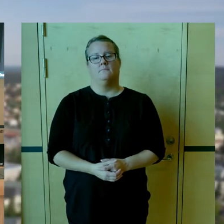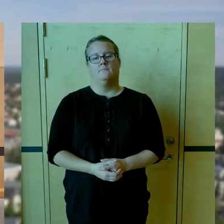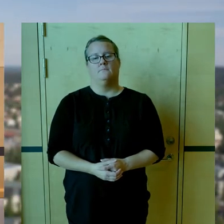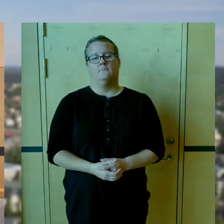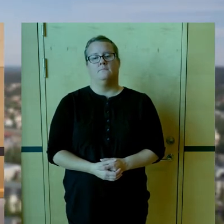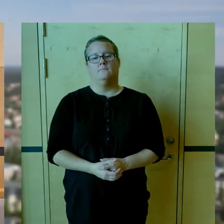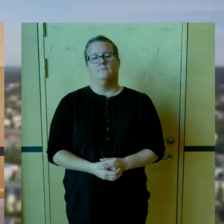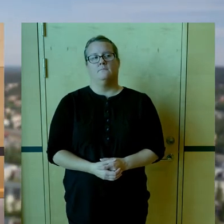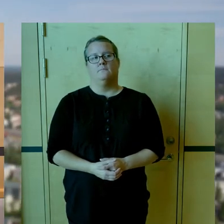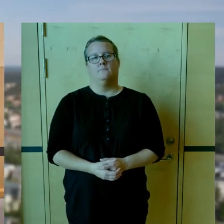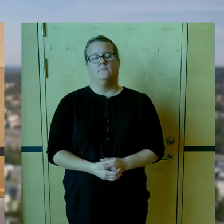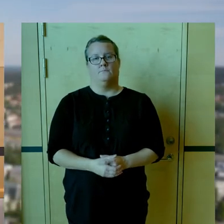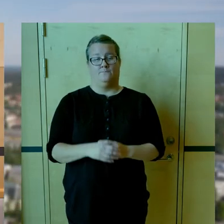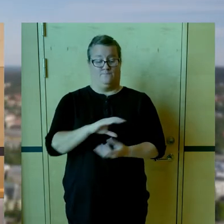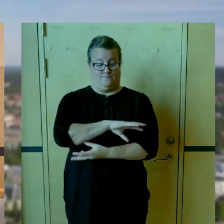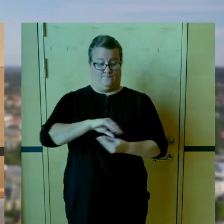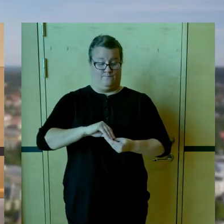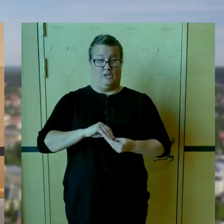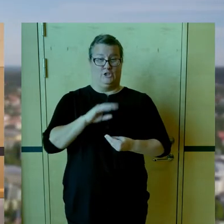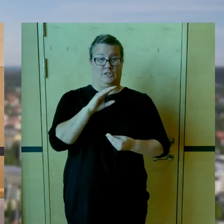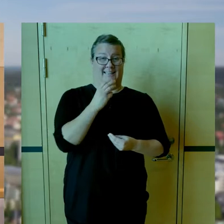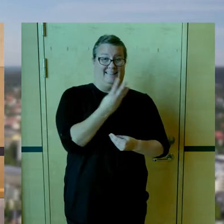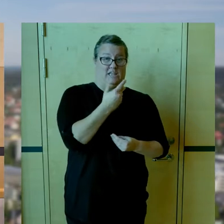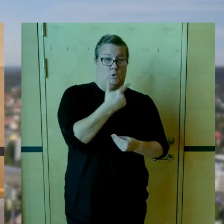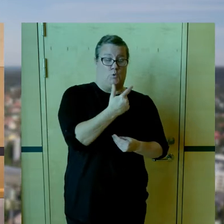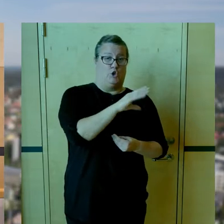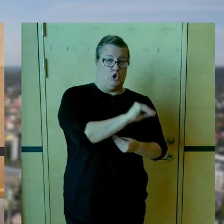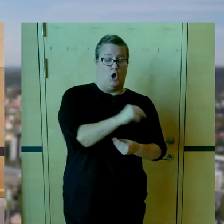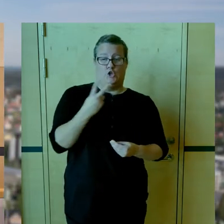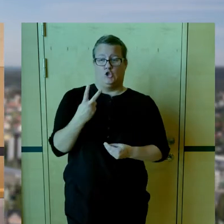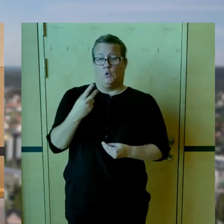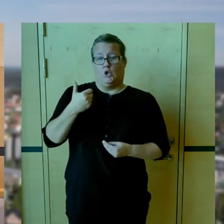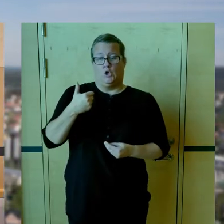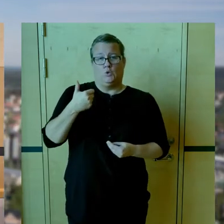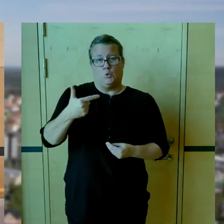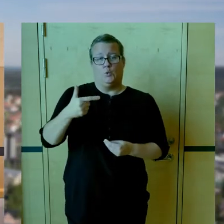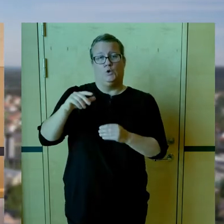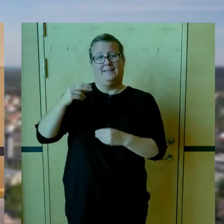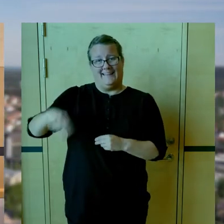Med 37 Ja 27 nej och en som saknar saknar dig ersättare